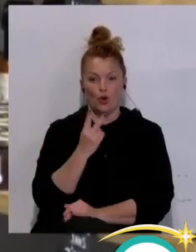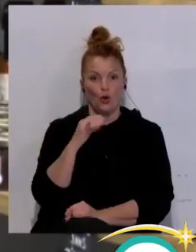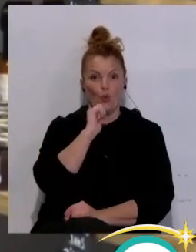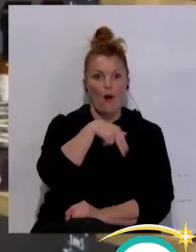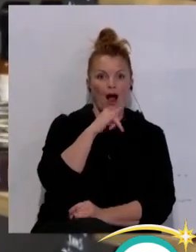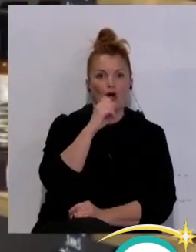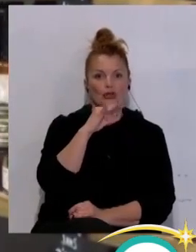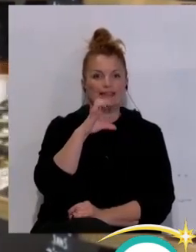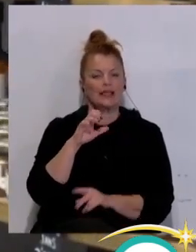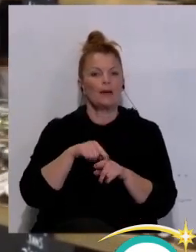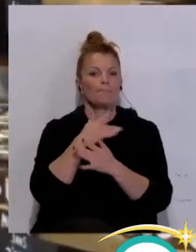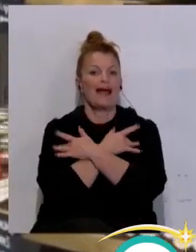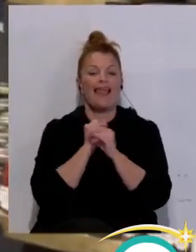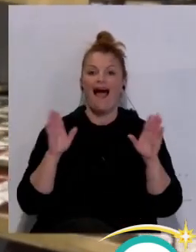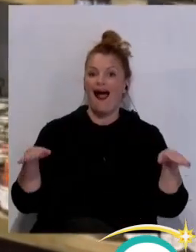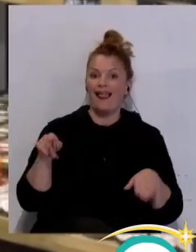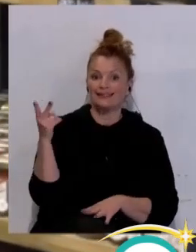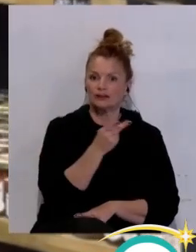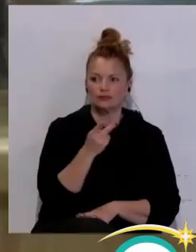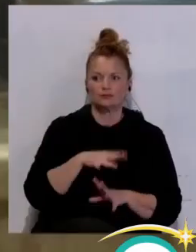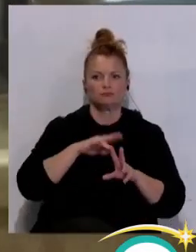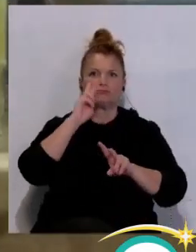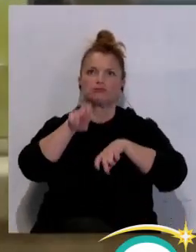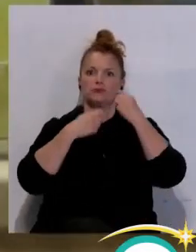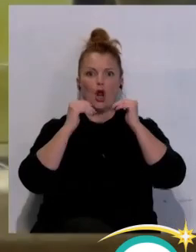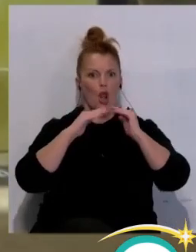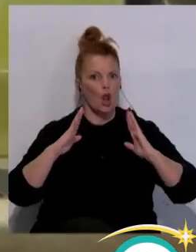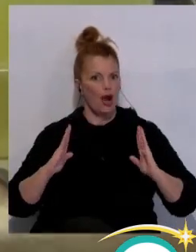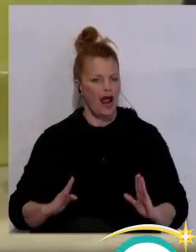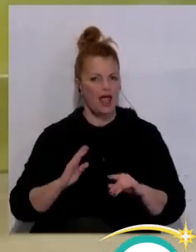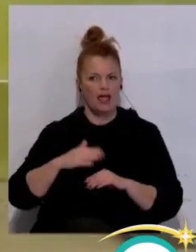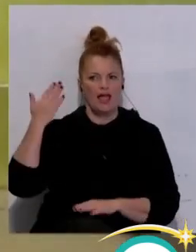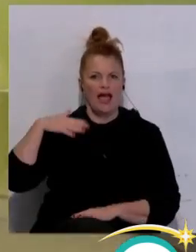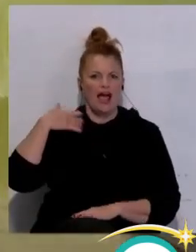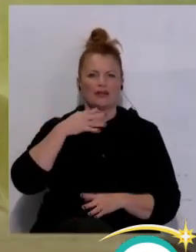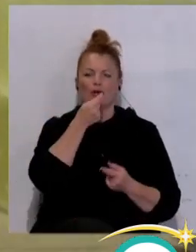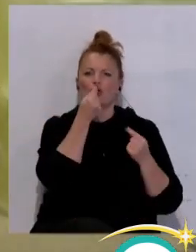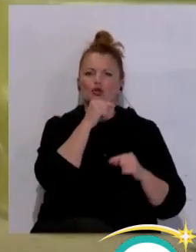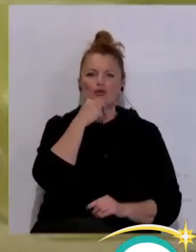María Ángeles empezaron a reformar este local anteriormente barraca con mucho esfuerzo esta